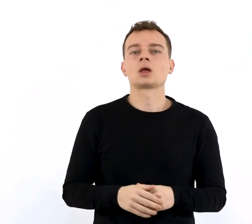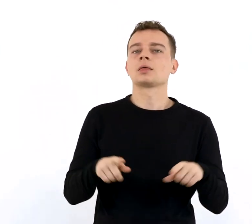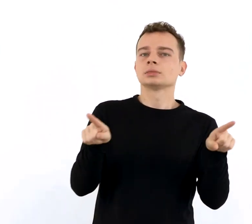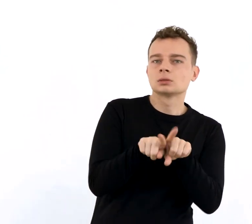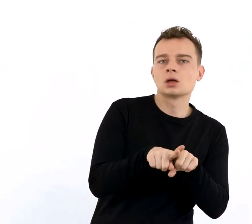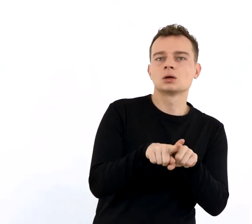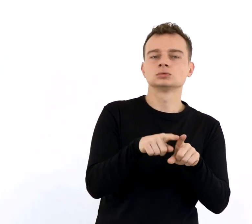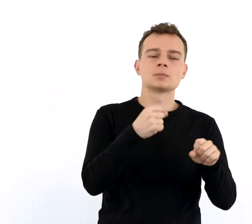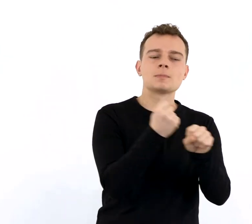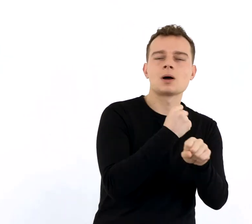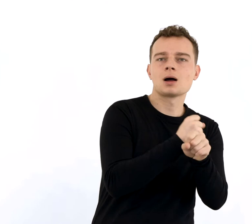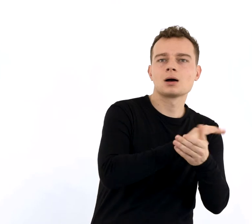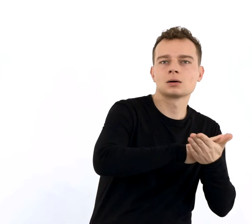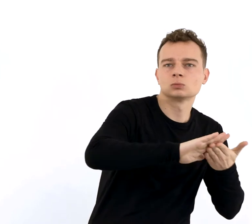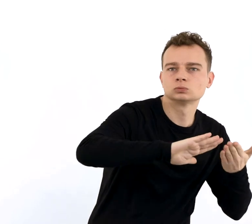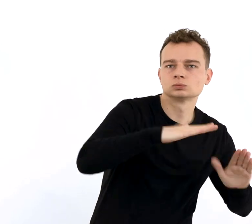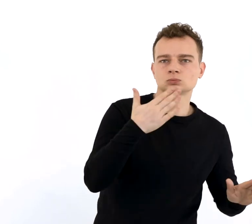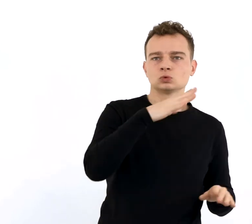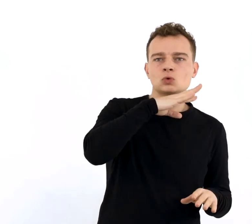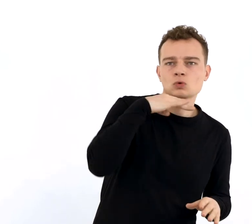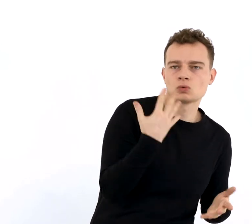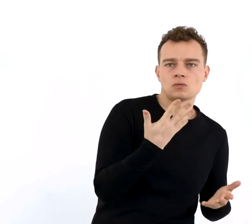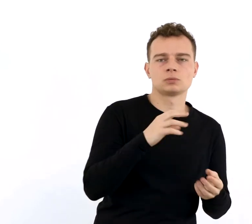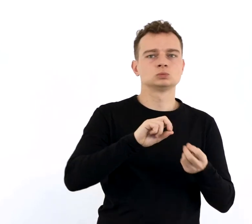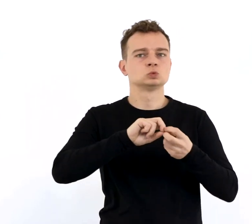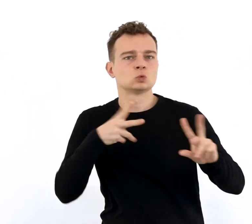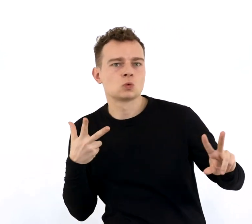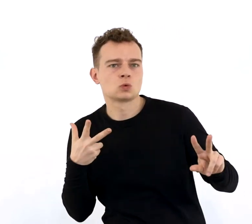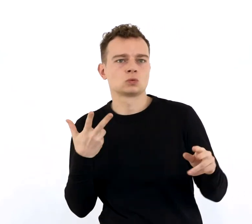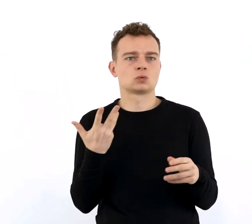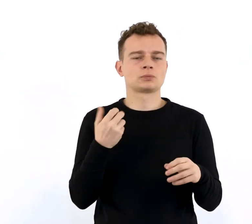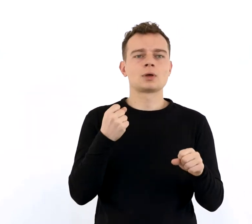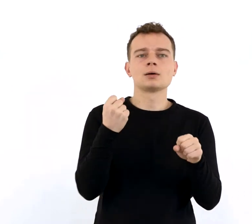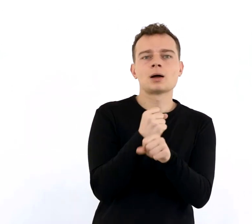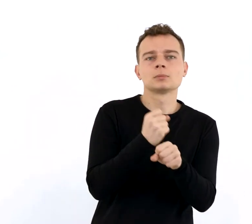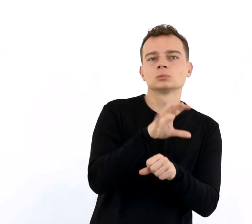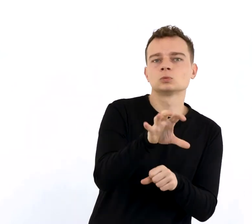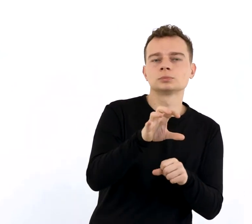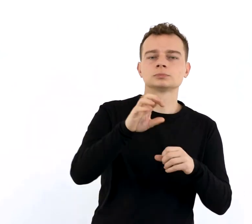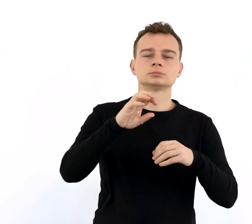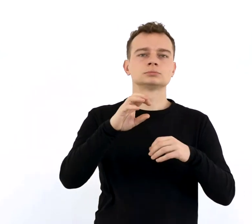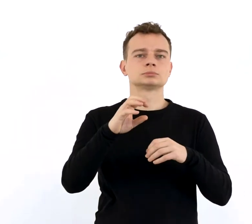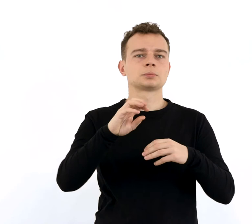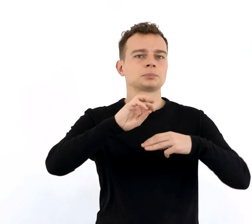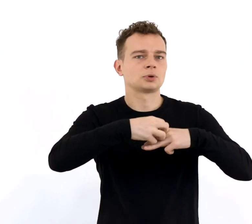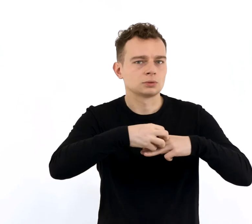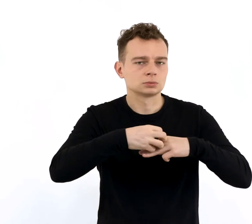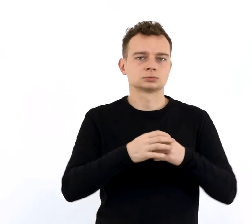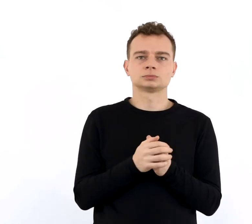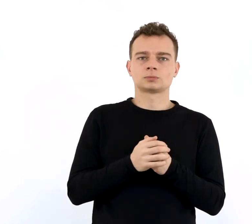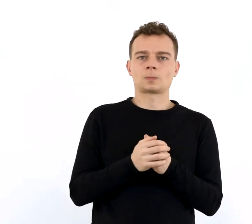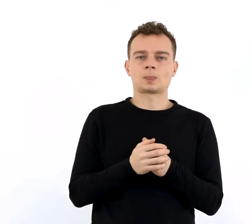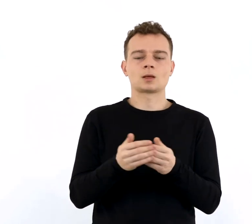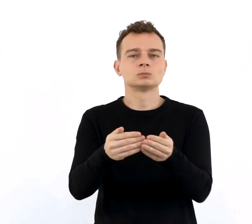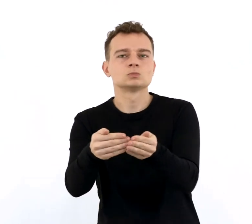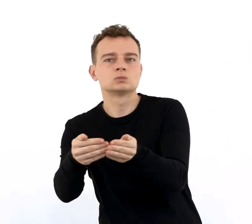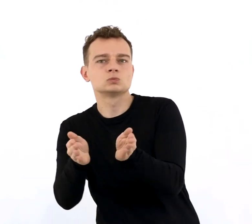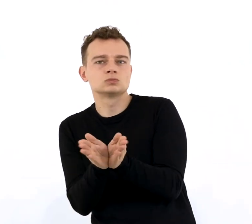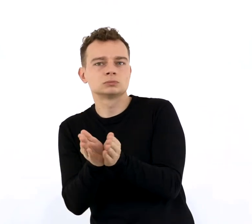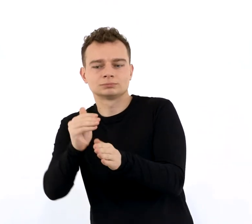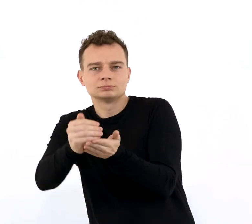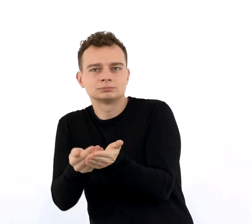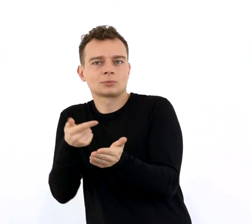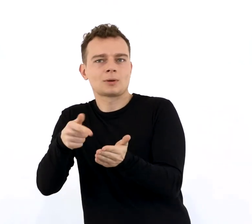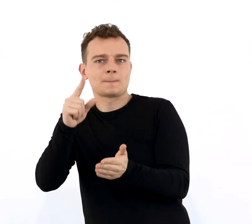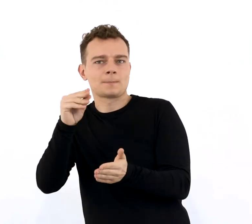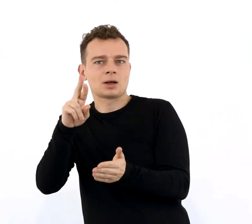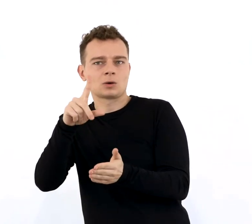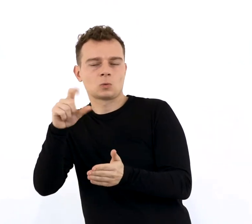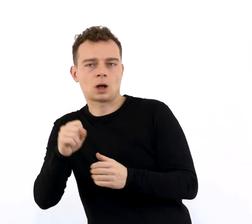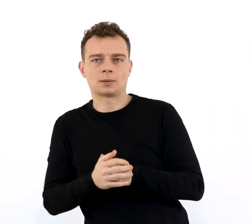ale także z kolorowych marmurów, złota, kamieni półszlachetnych oraz masy perłowej.